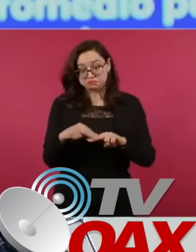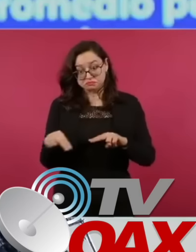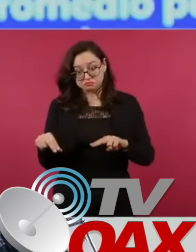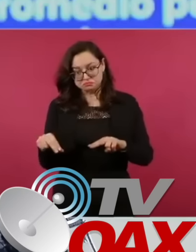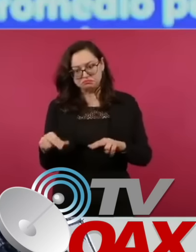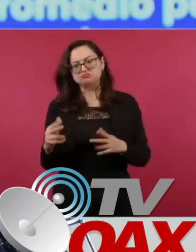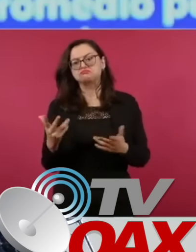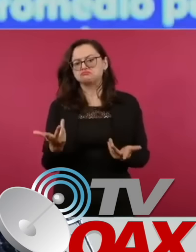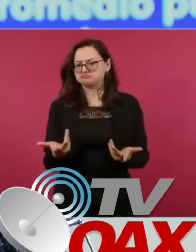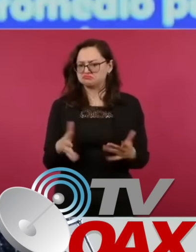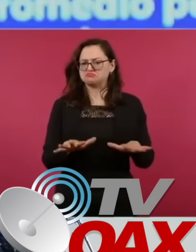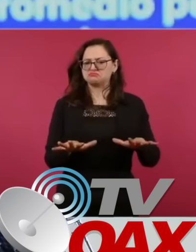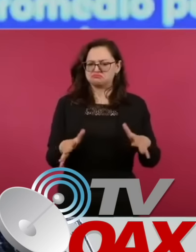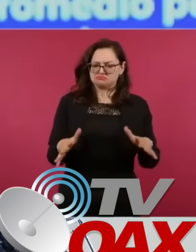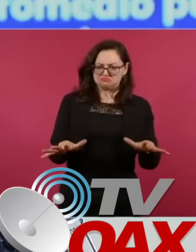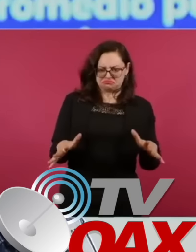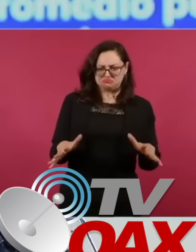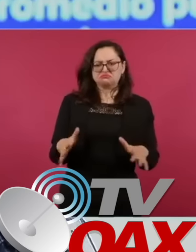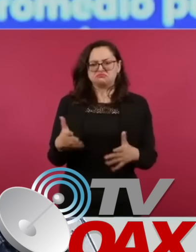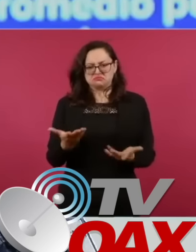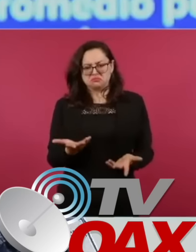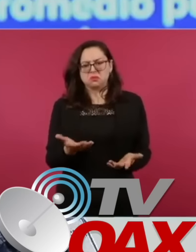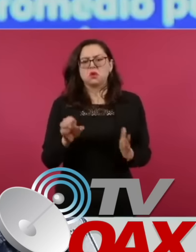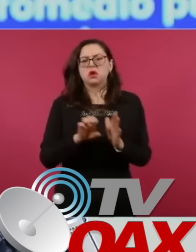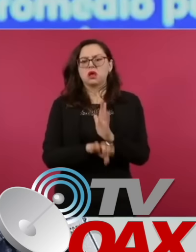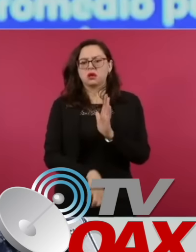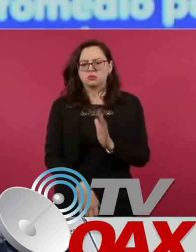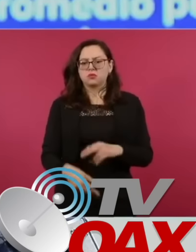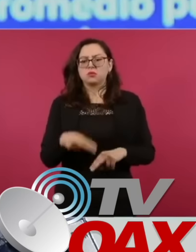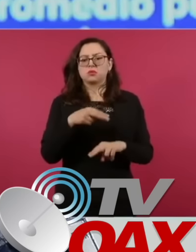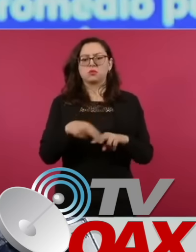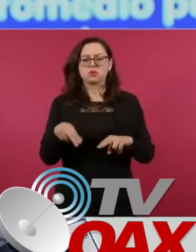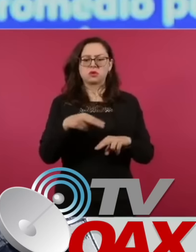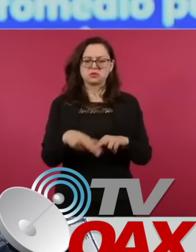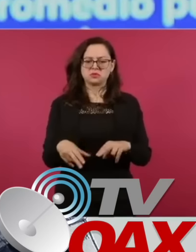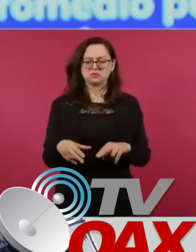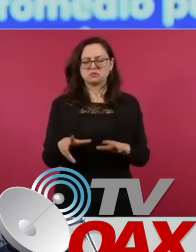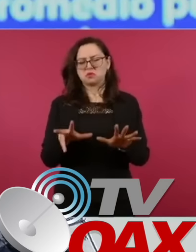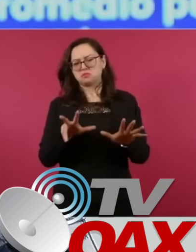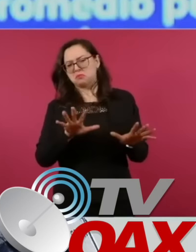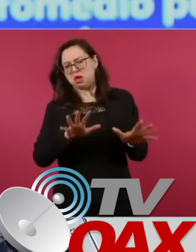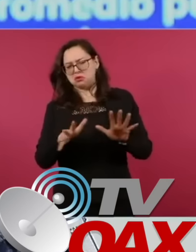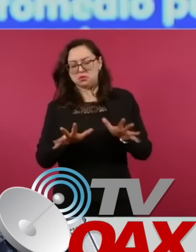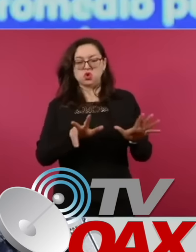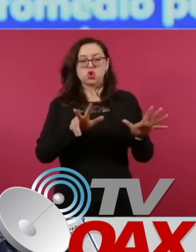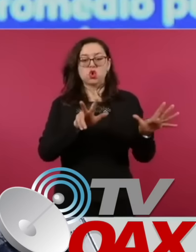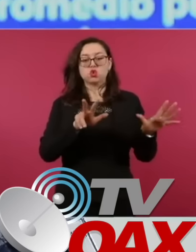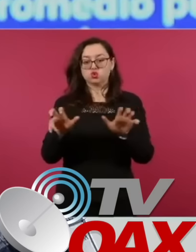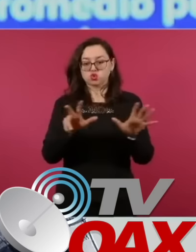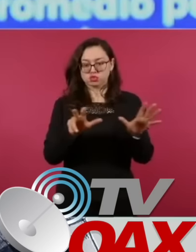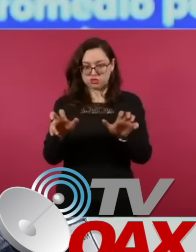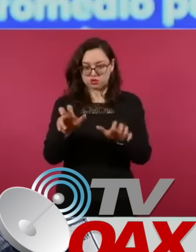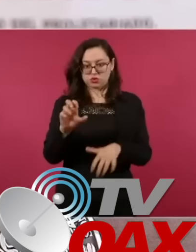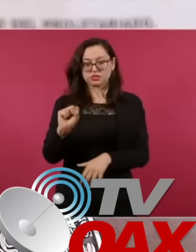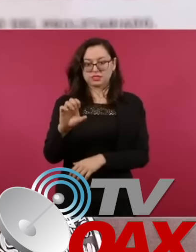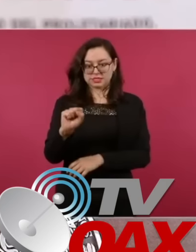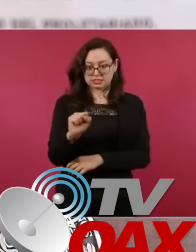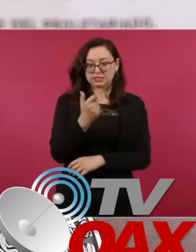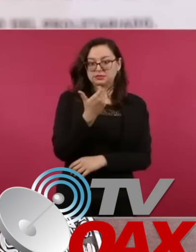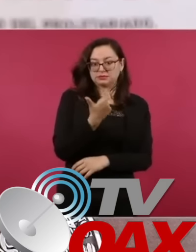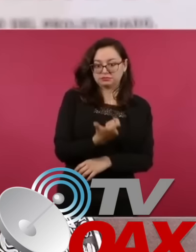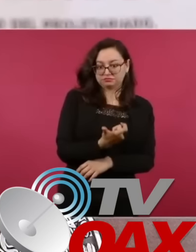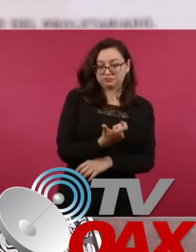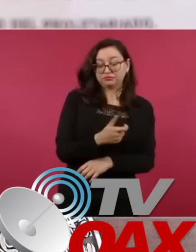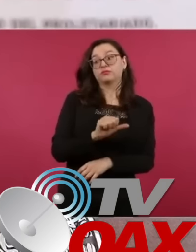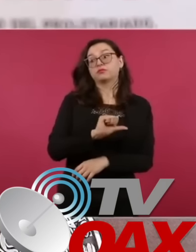su precio promedio por boleto de 860 pesos otras aerolíneas su precio promedio es de